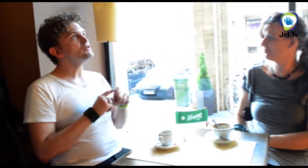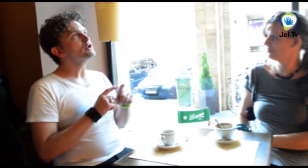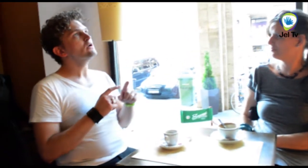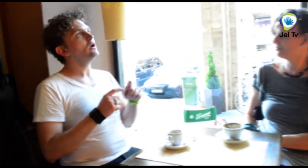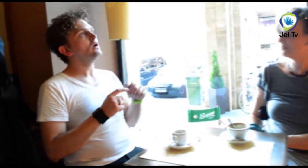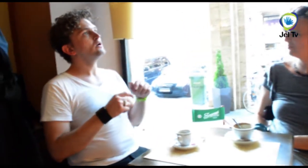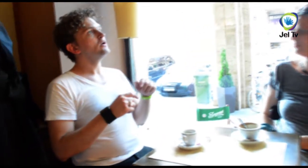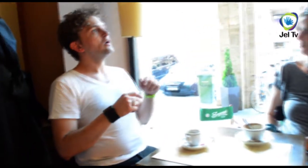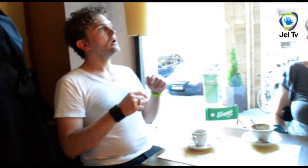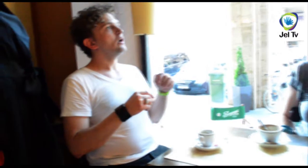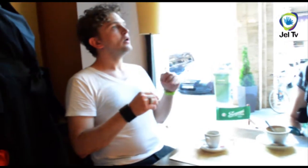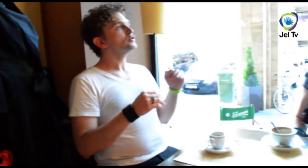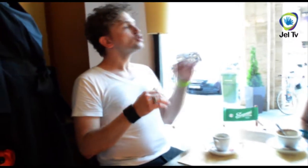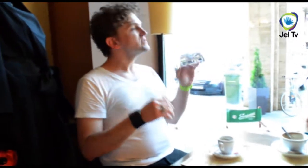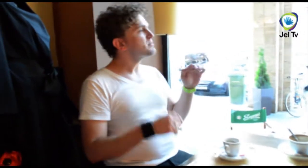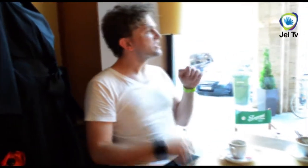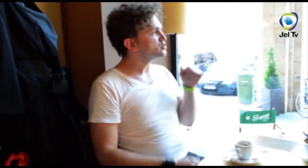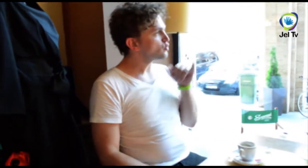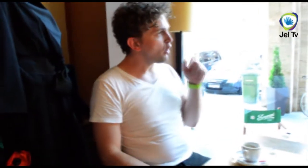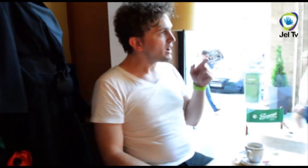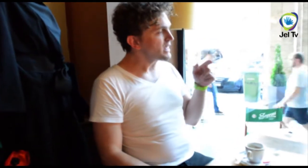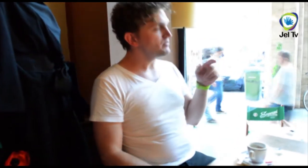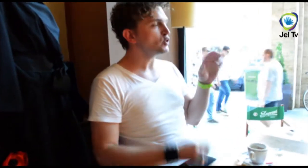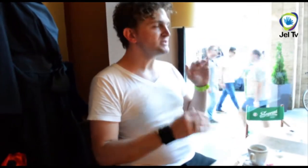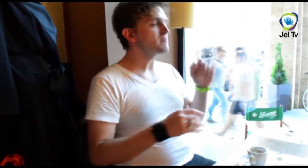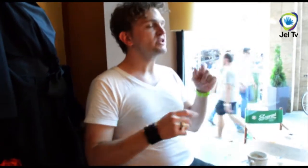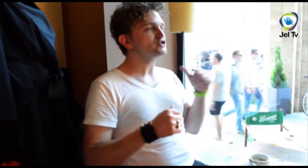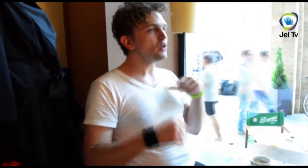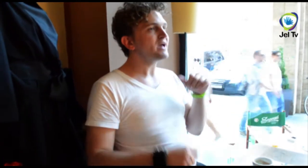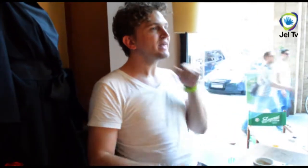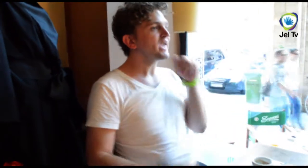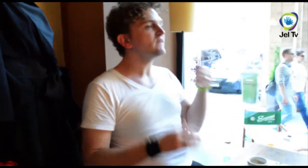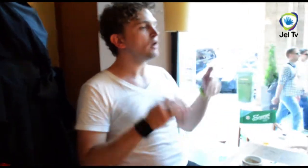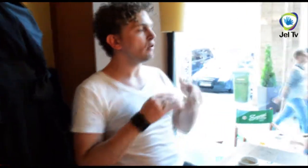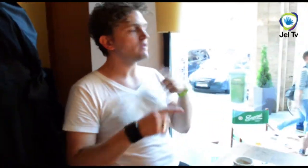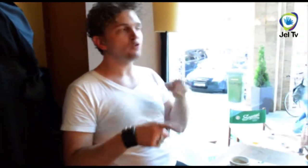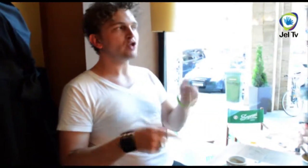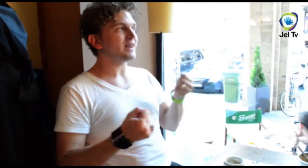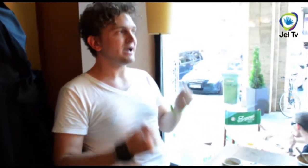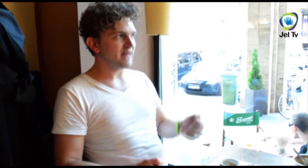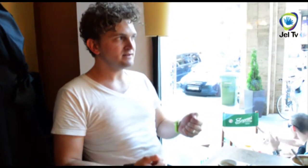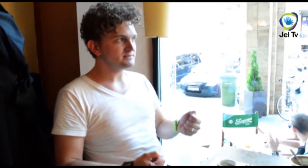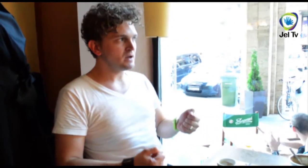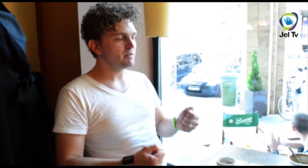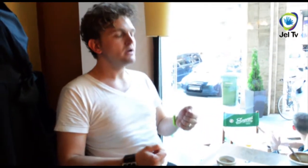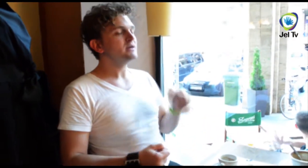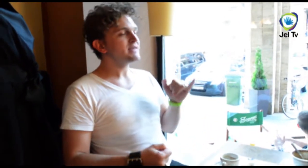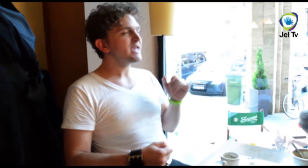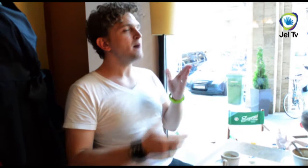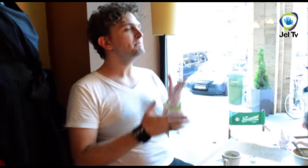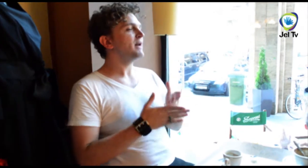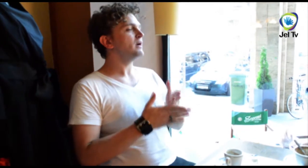Viszont.... a középiskolai évek voltak a legnehezebbek.